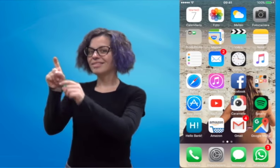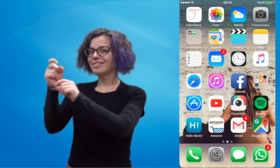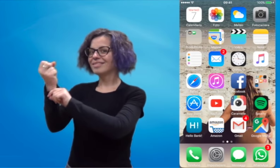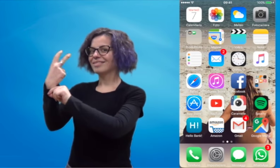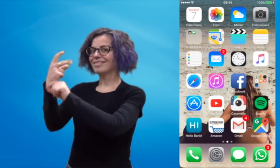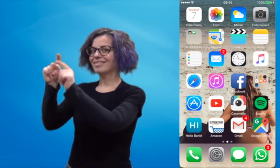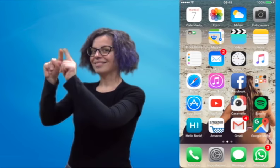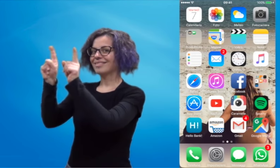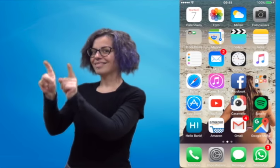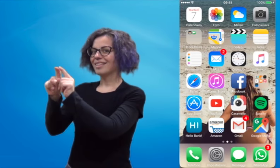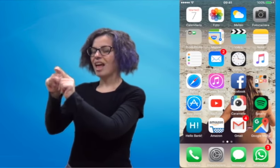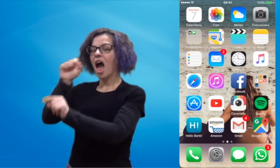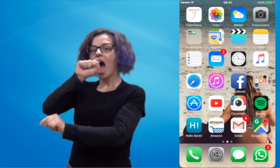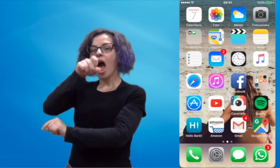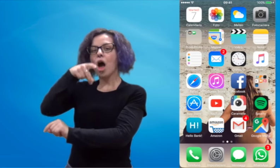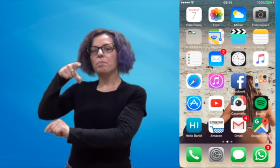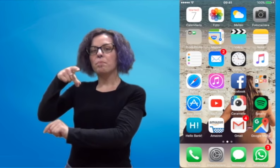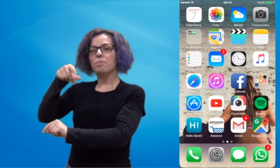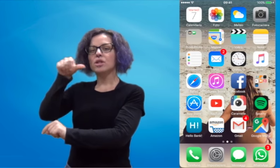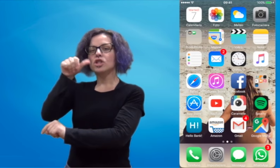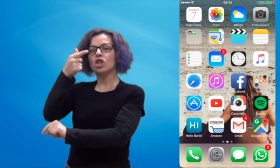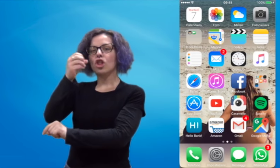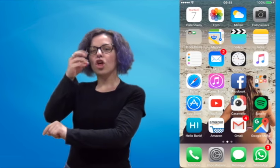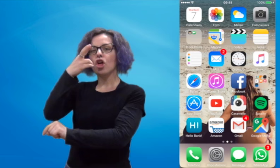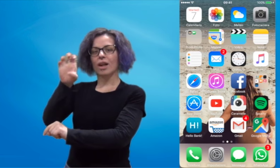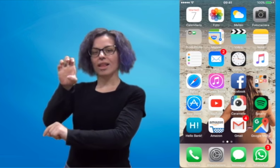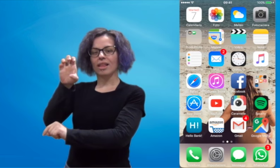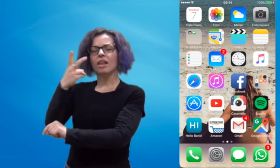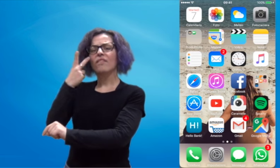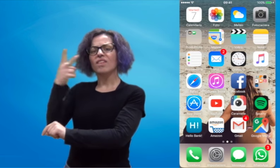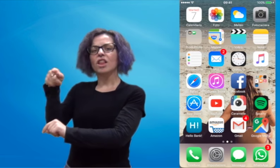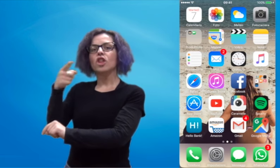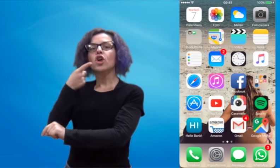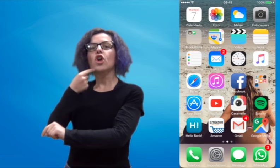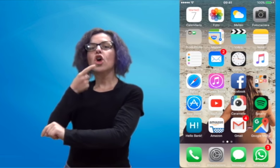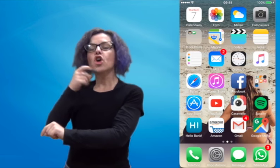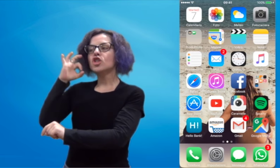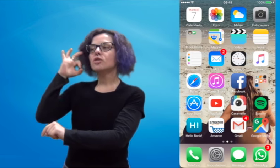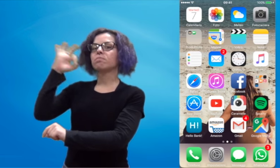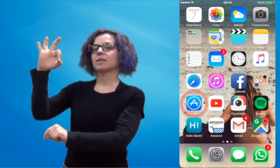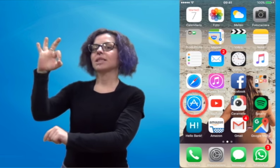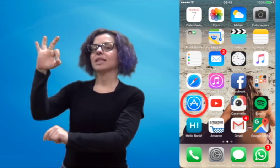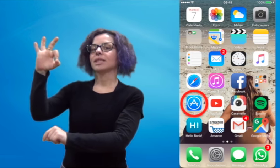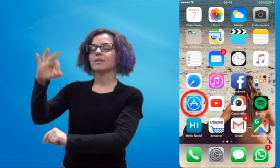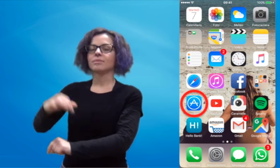clicca sull'icona dell'app store (vedi il cerchio rosso)